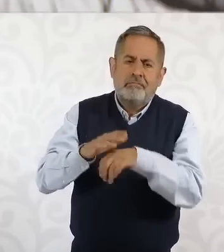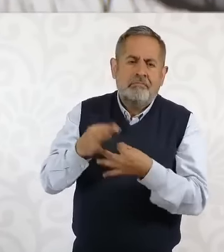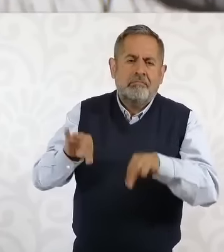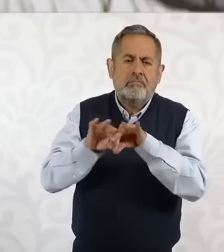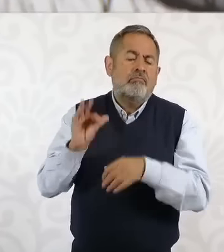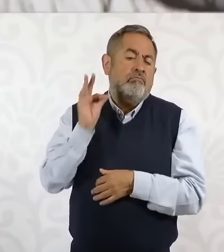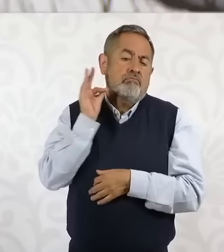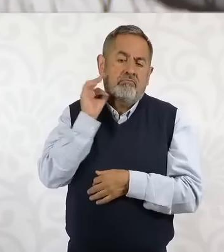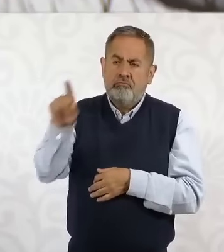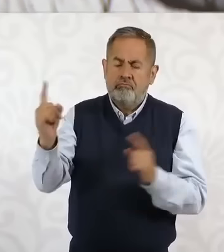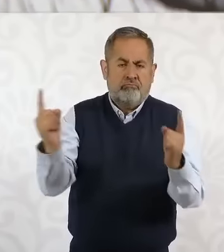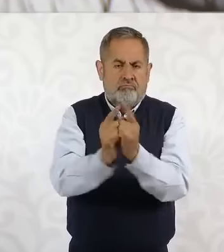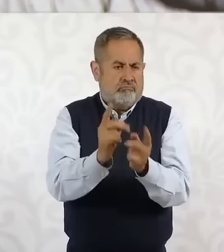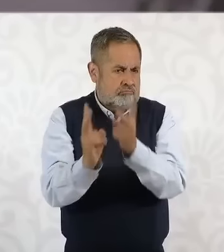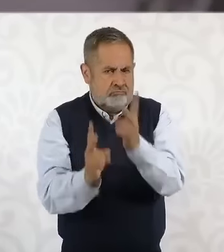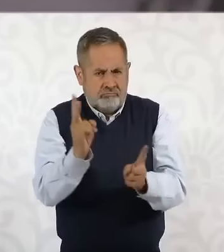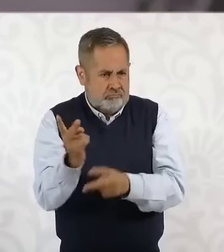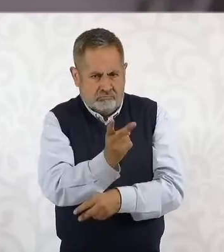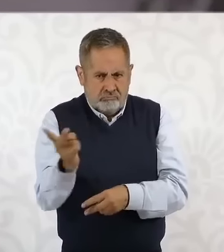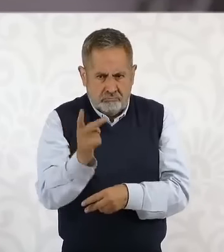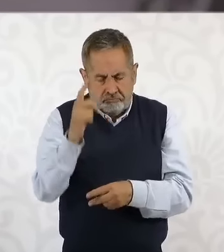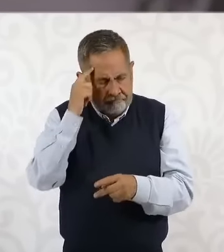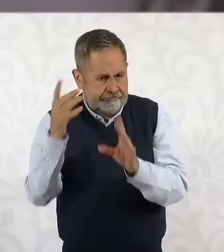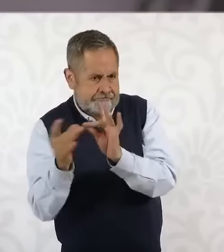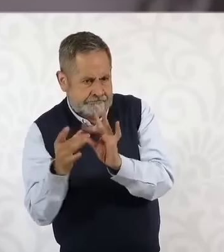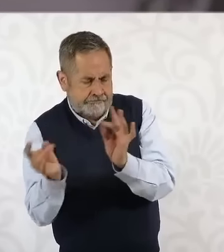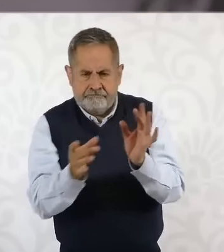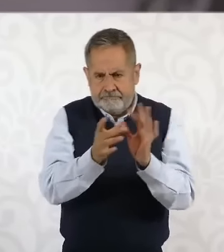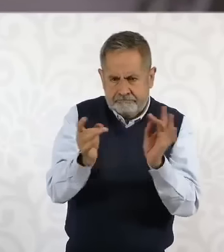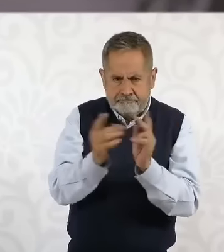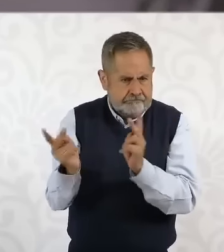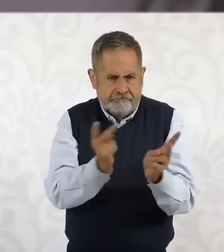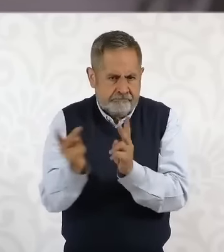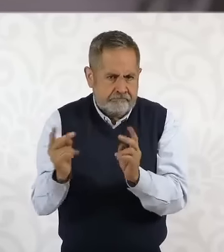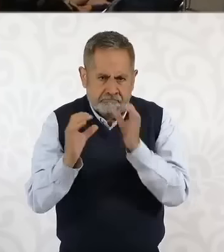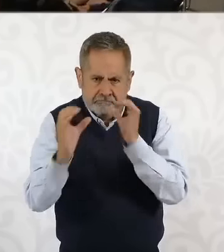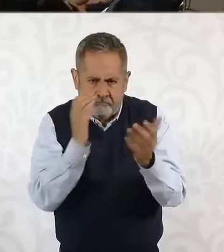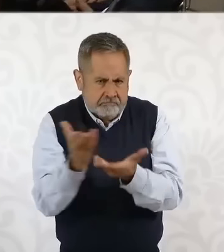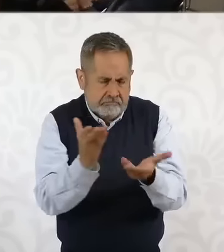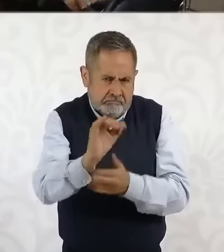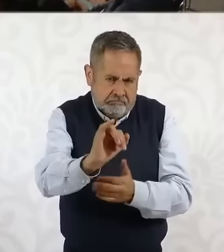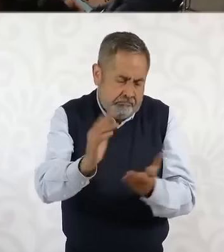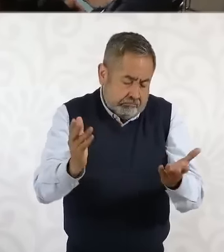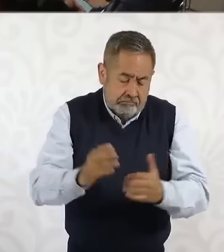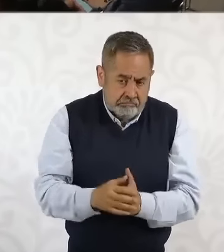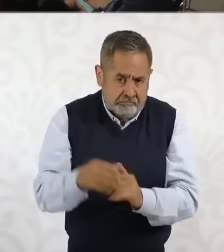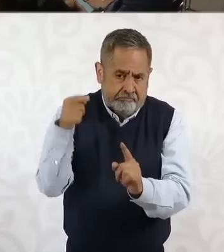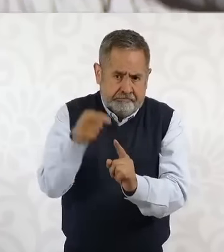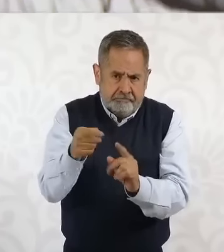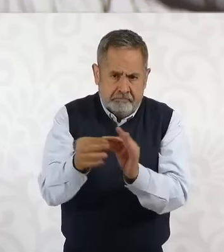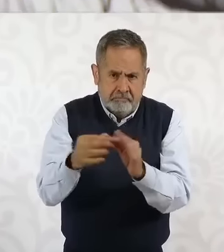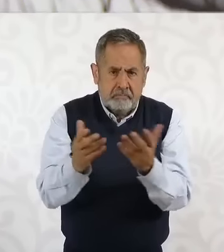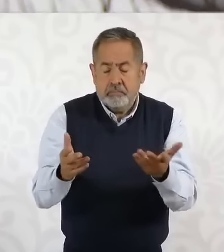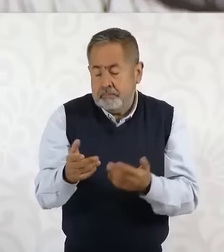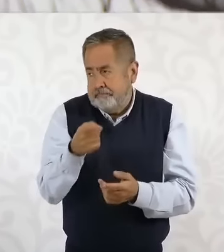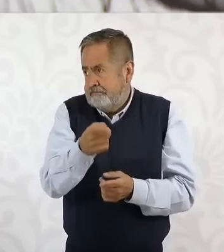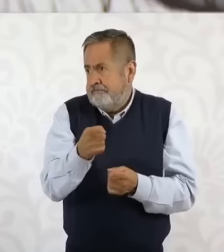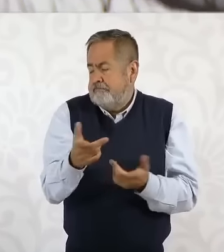encargado de este caso para tener su visión de esta situación o de este más que situación de